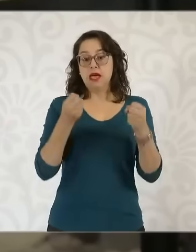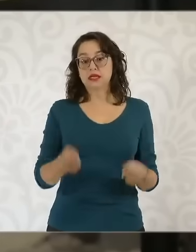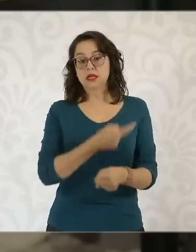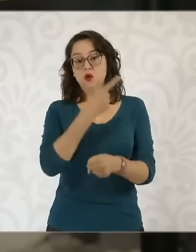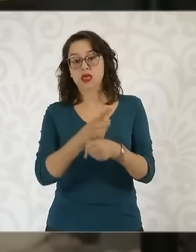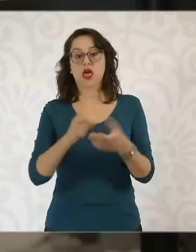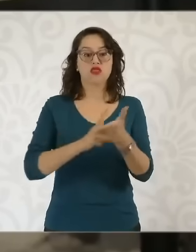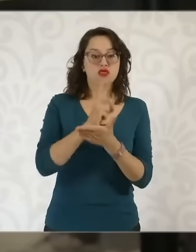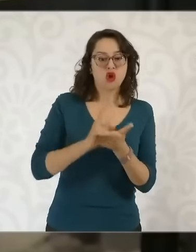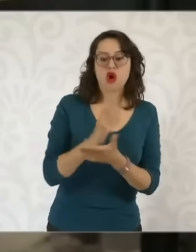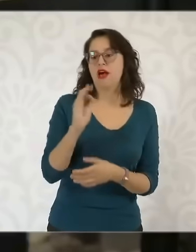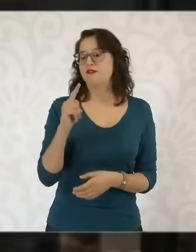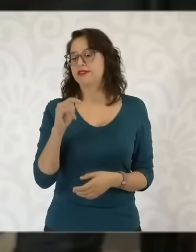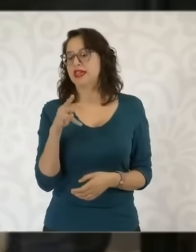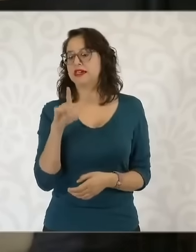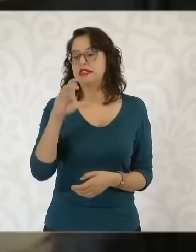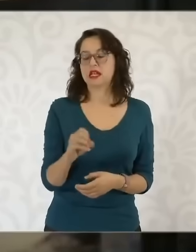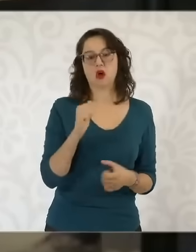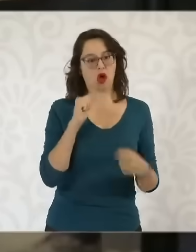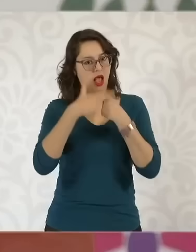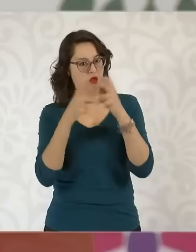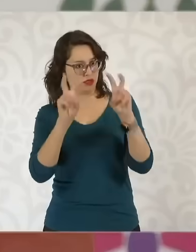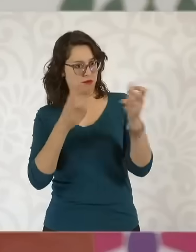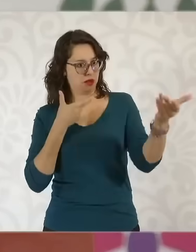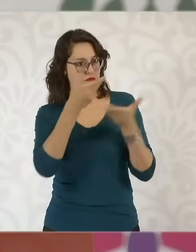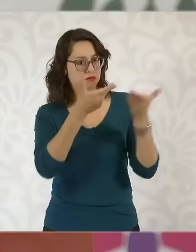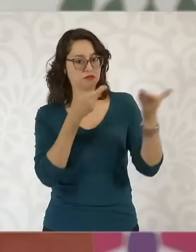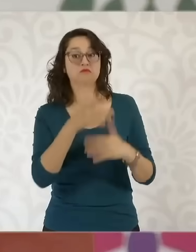¿qué papel jugó, presidenta? ¿Usted considera? Yo creo que ha sido muy importante los avances que